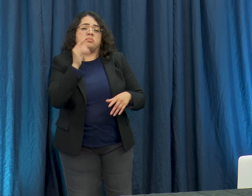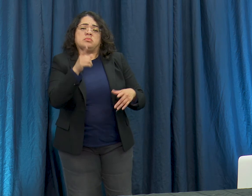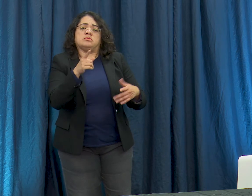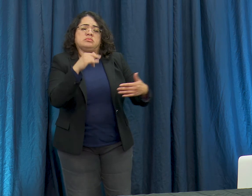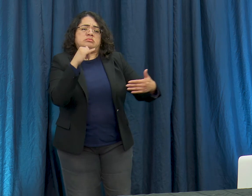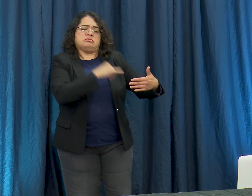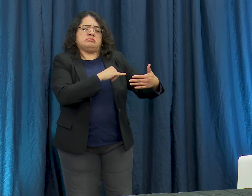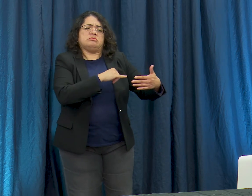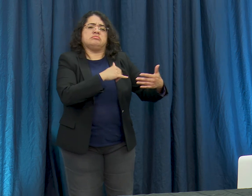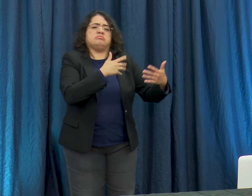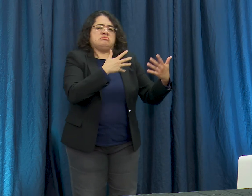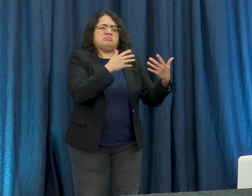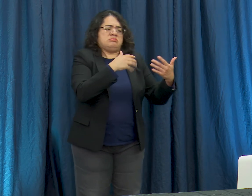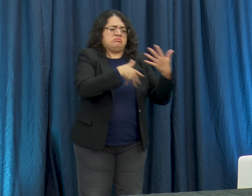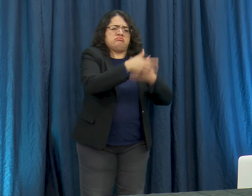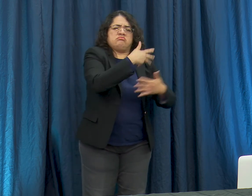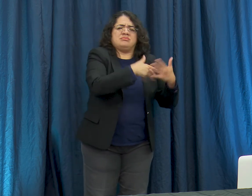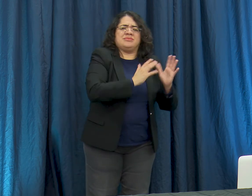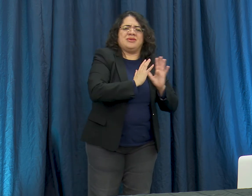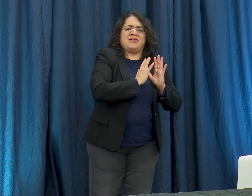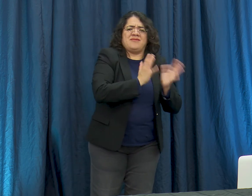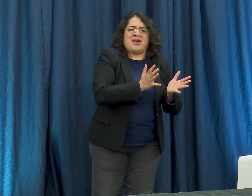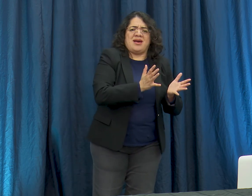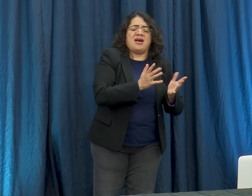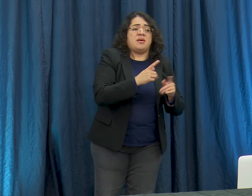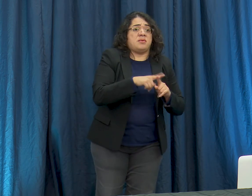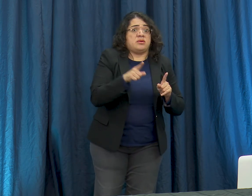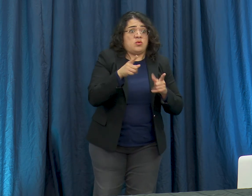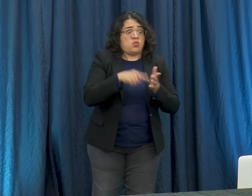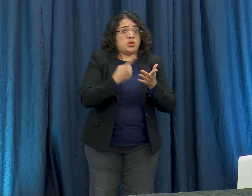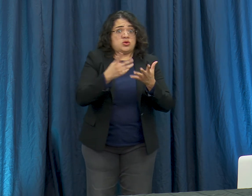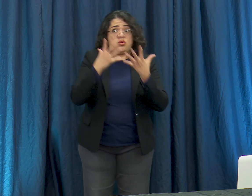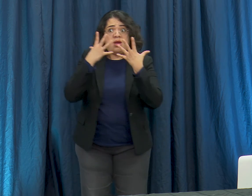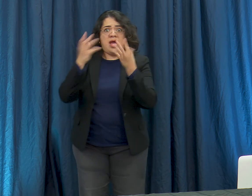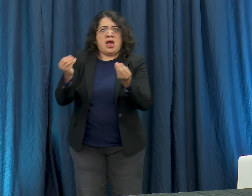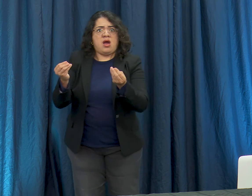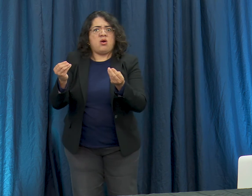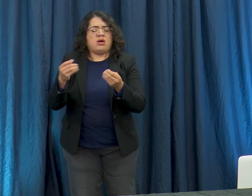como lo few hace Montezuma's pocas semanas atras el enta mente con cuidado